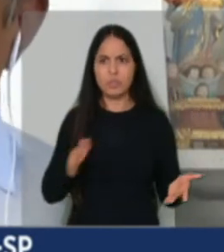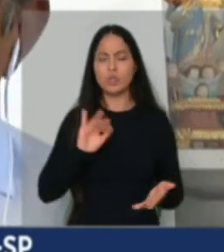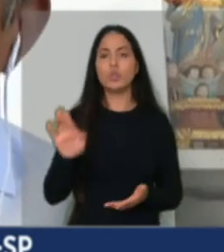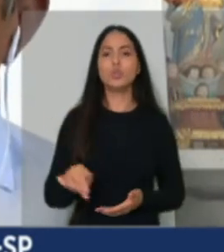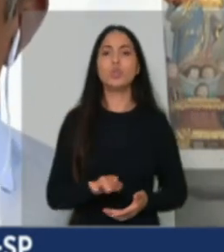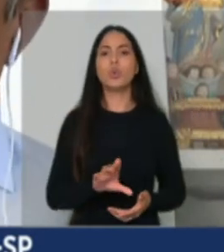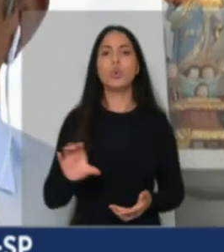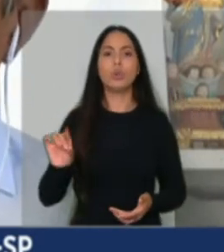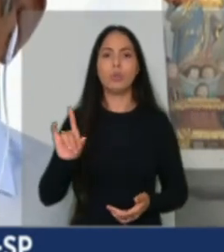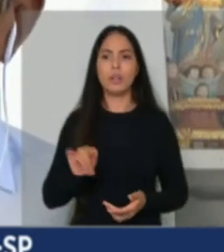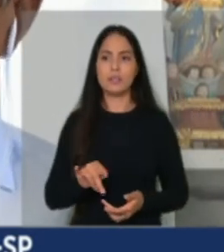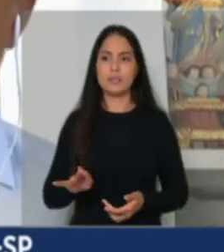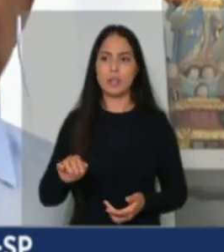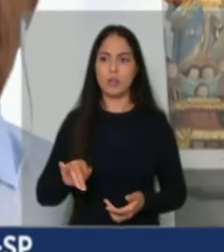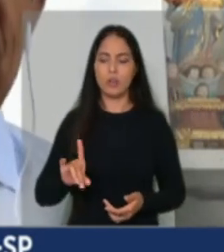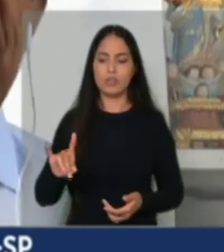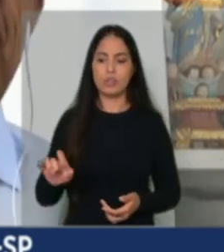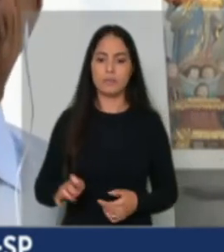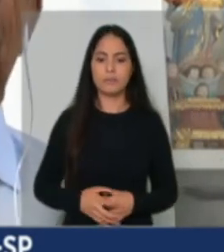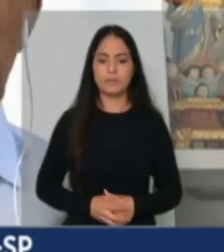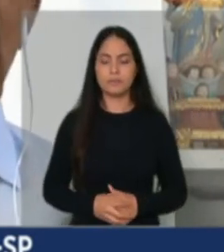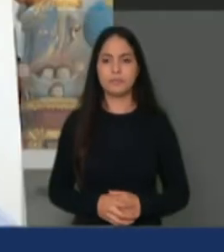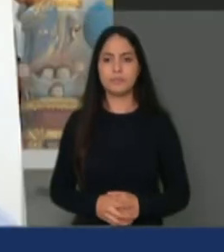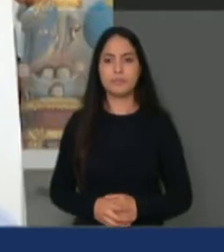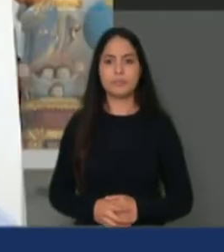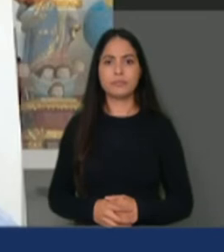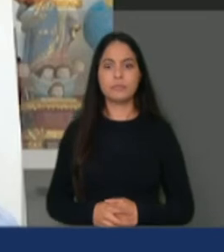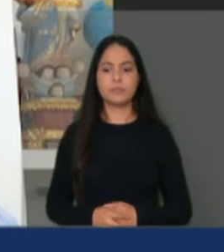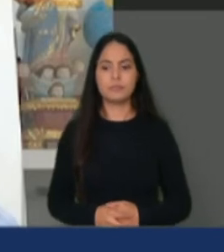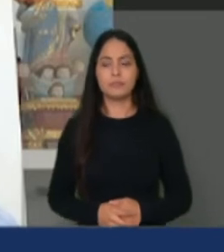CONOSCO. JÚLIO LANCELLOTTI... [INTERMITÊNCIA DE ÁUDIO]. [PRESIDENTE]: COM A PALAVRA, DA TRIBUNA, DEPUTADO